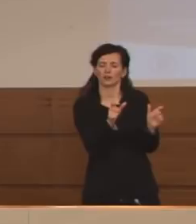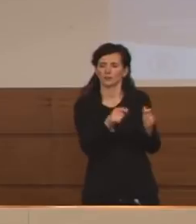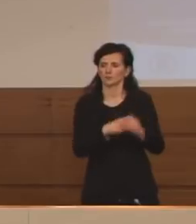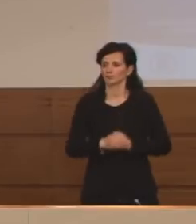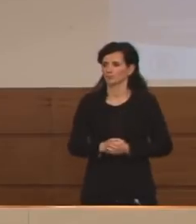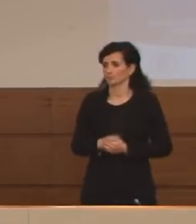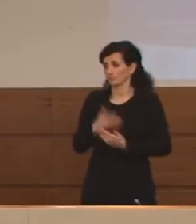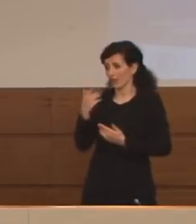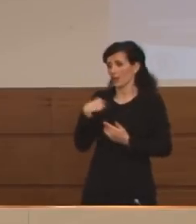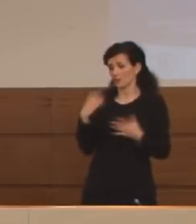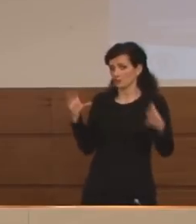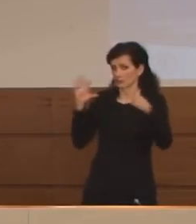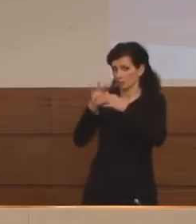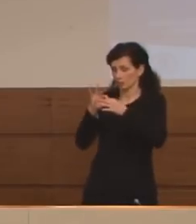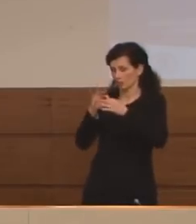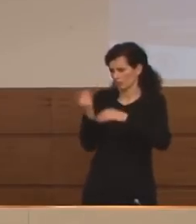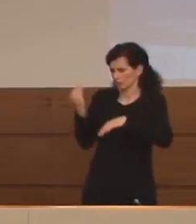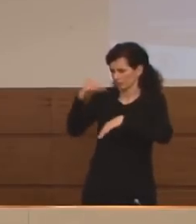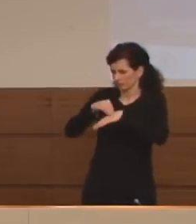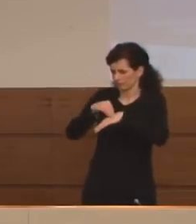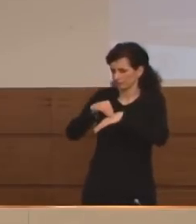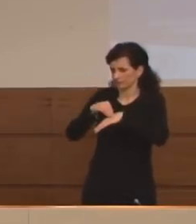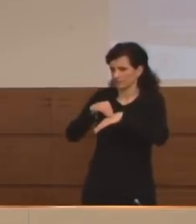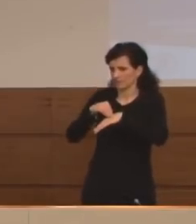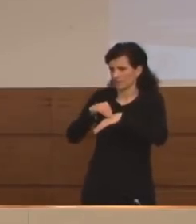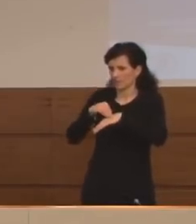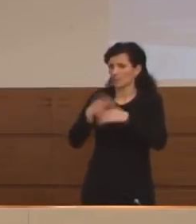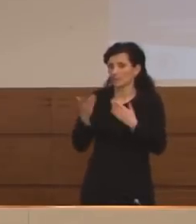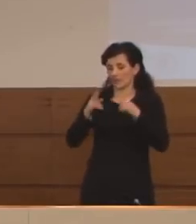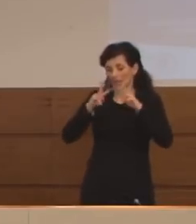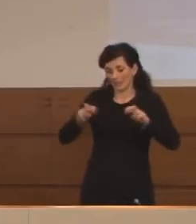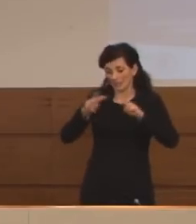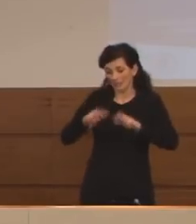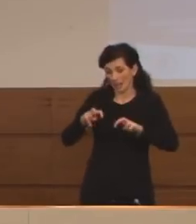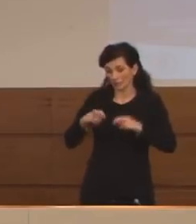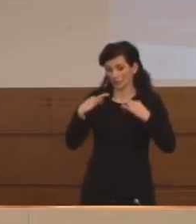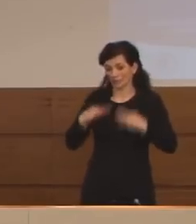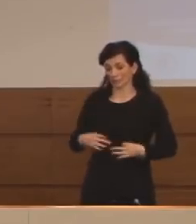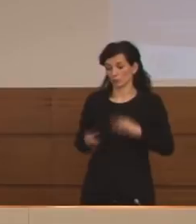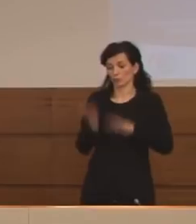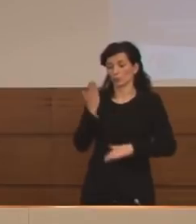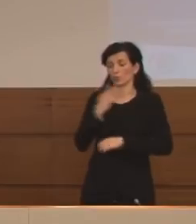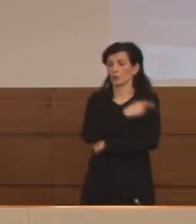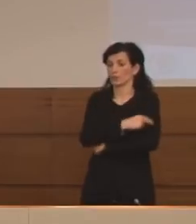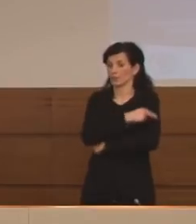Senta, solo una brevissima integrazione. Però, sempre dall'indagine promossa dall'Istituto Superiore di Sanità con il Garante,